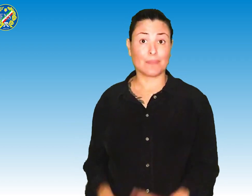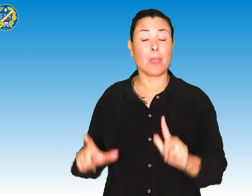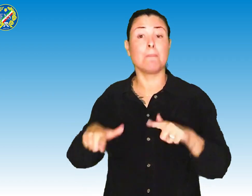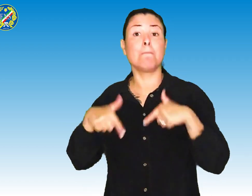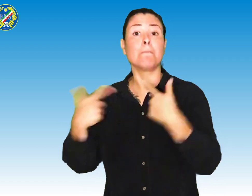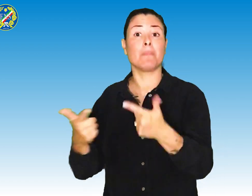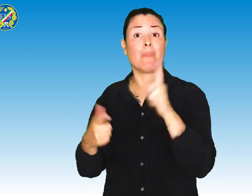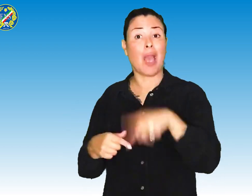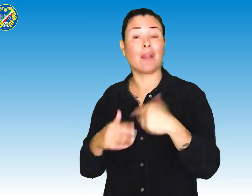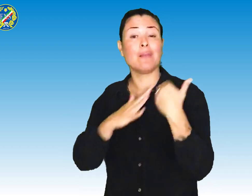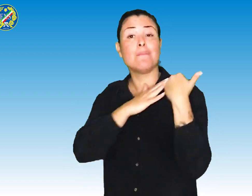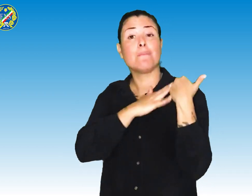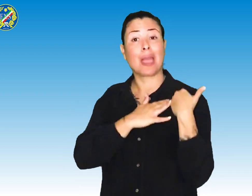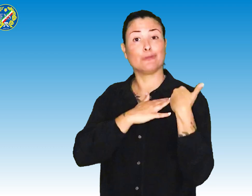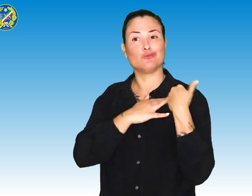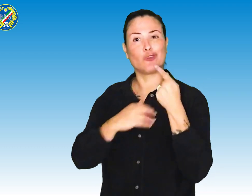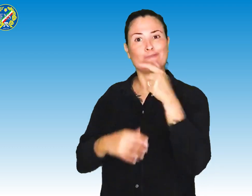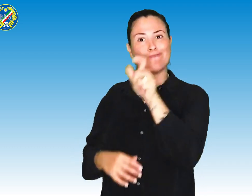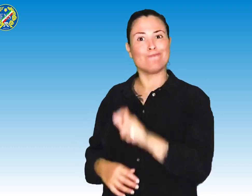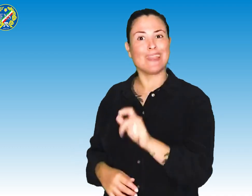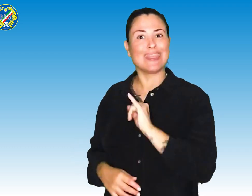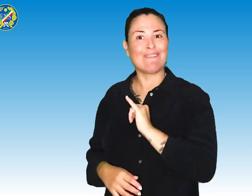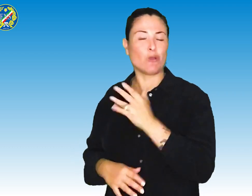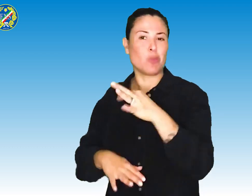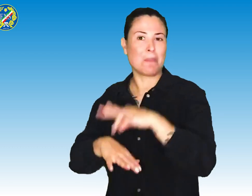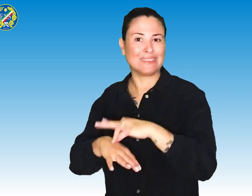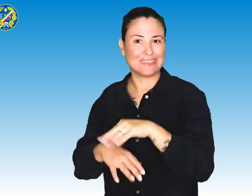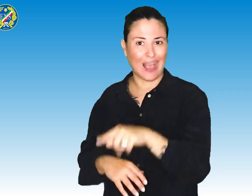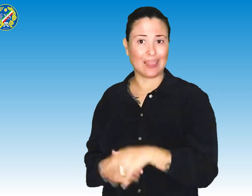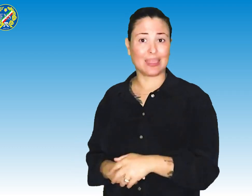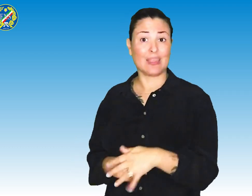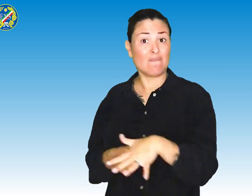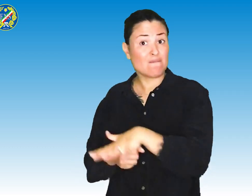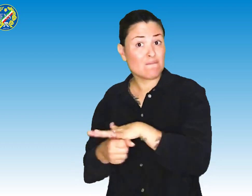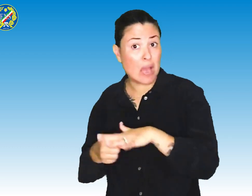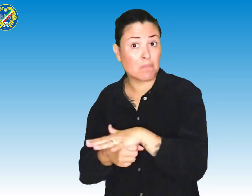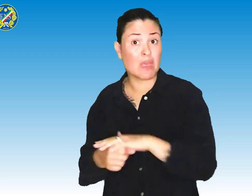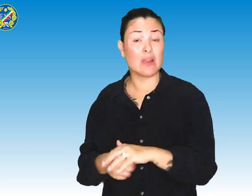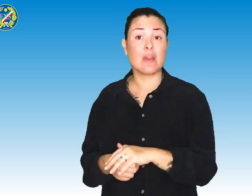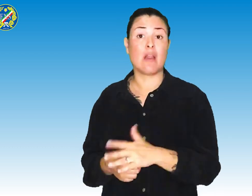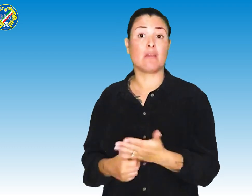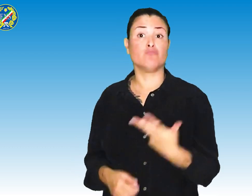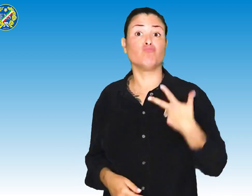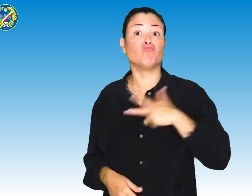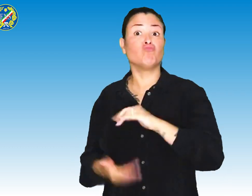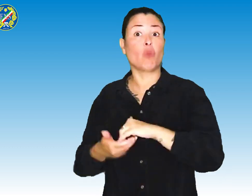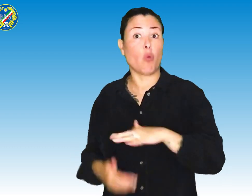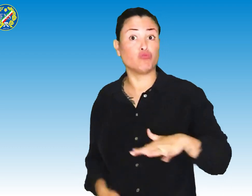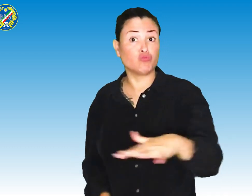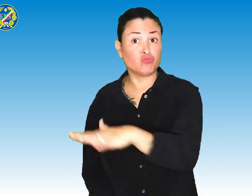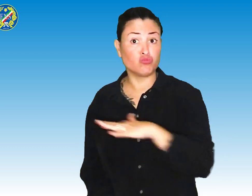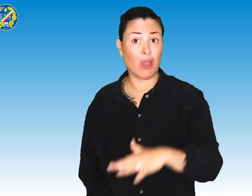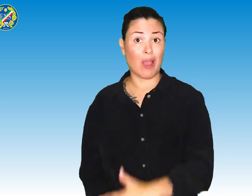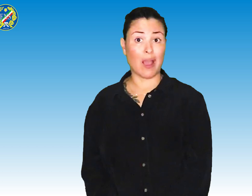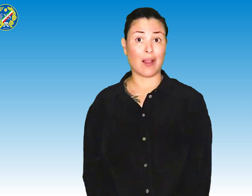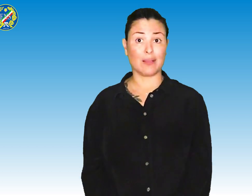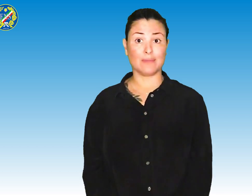e un rilevante peso individuale, familiare e sociale.